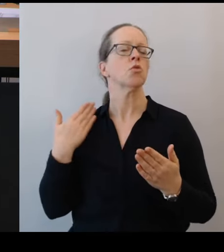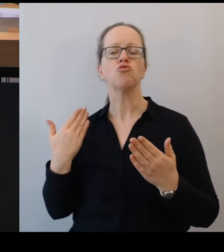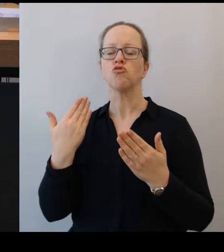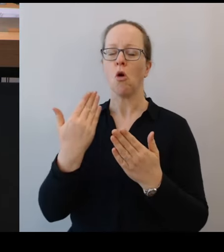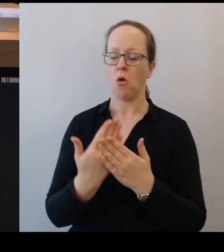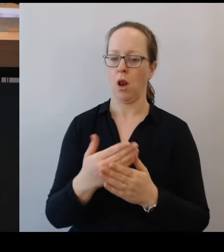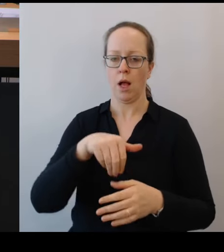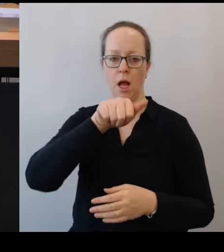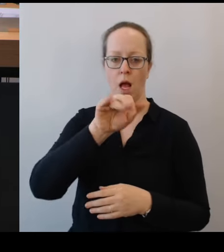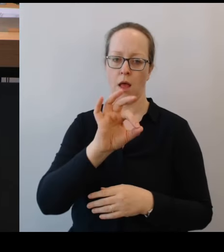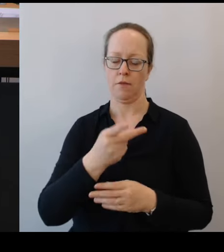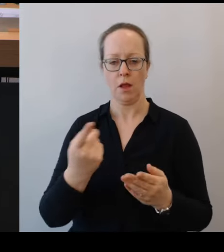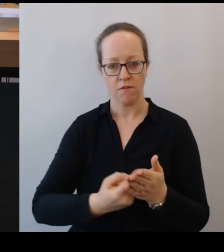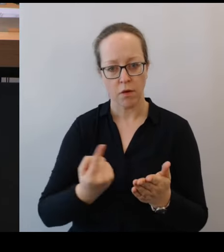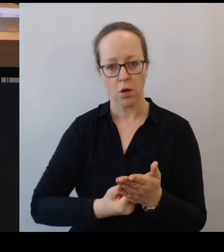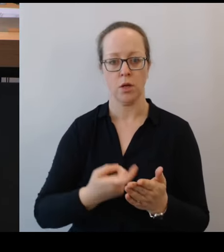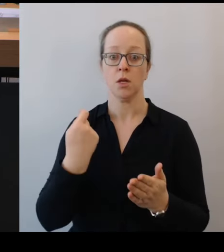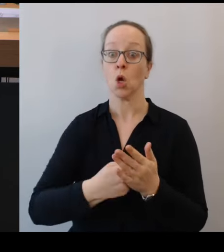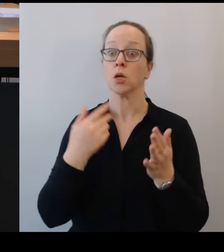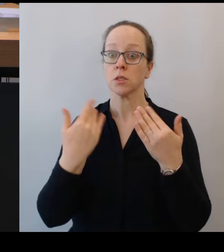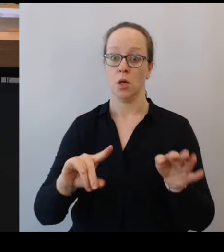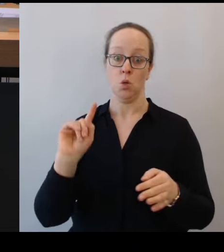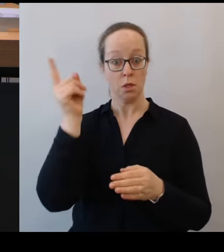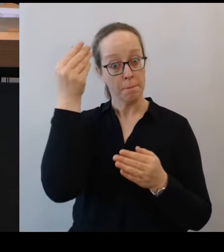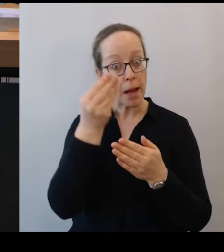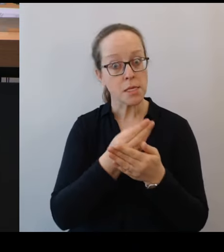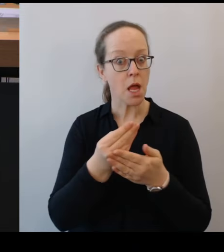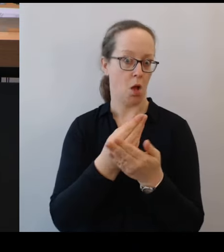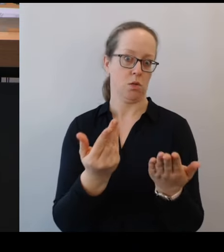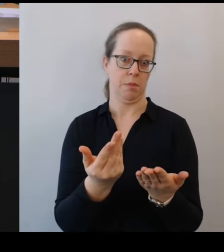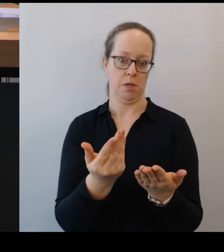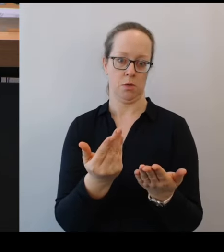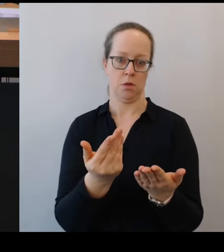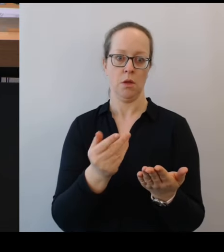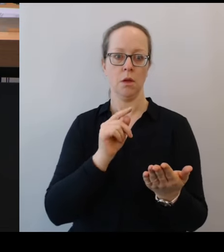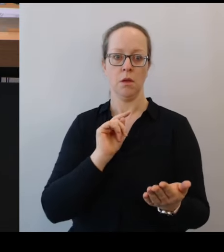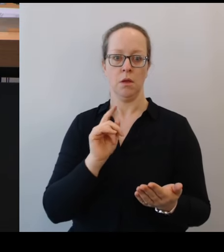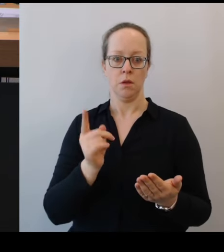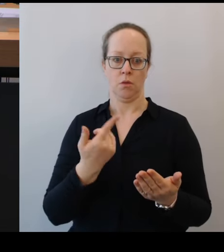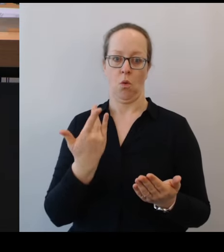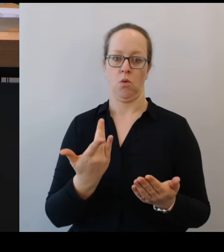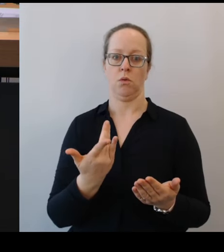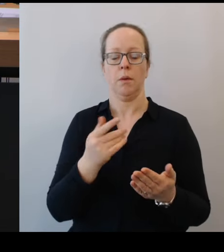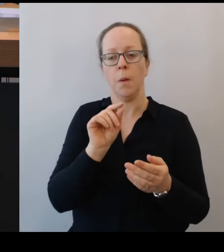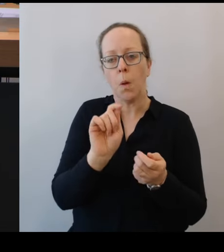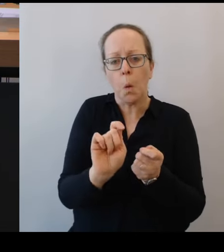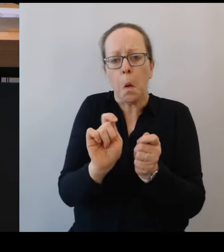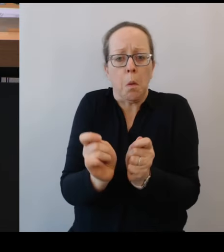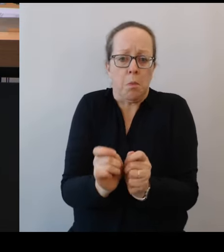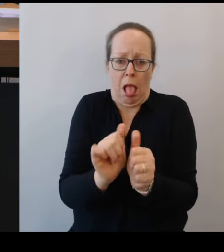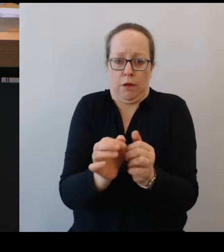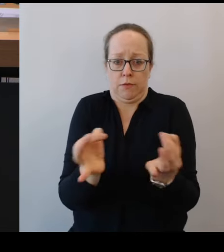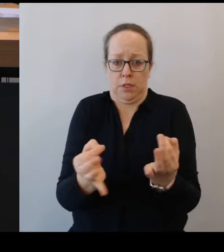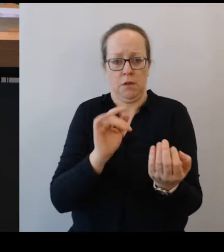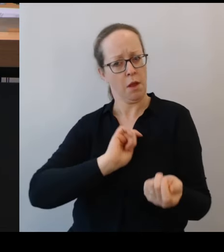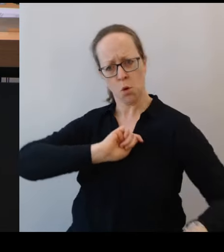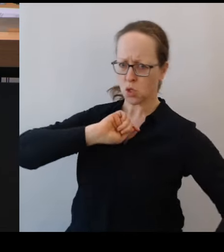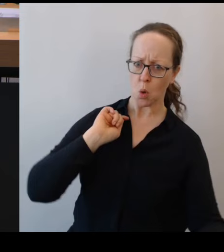Wir müssen das Ruder herumreißen, um einen Ausweg aus der Bildungs- und Ausbildungskatastrophe zu finden. Und das katastrophale Bildungssystem